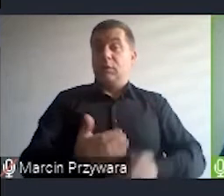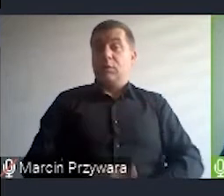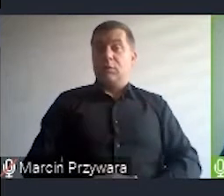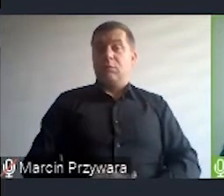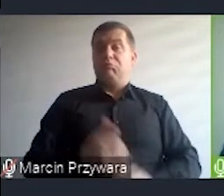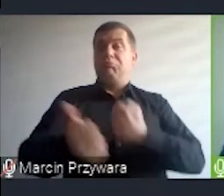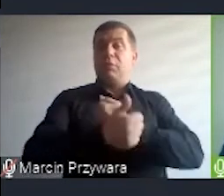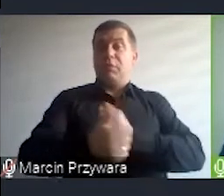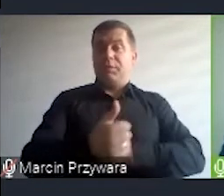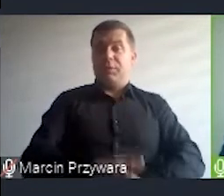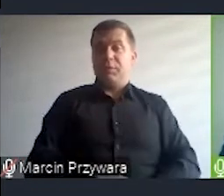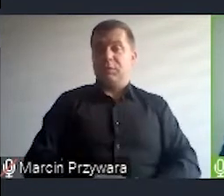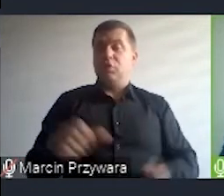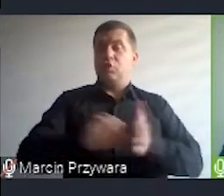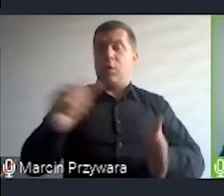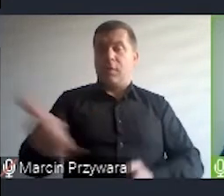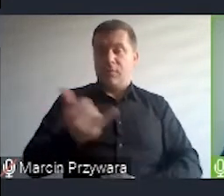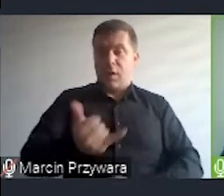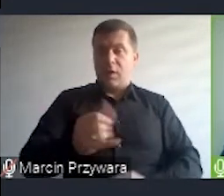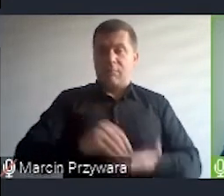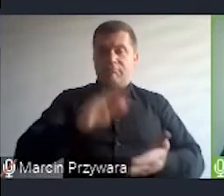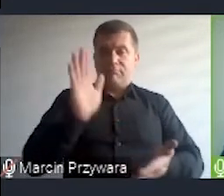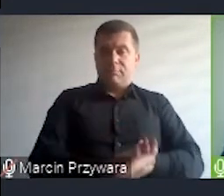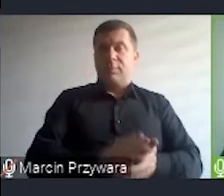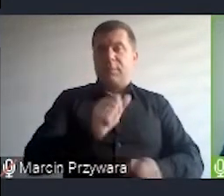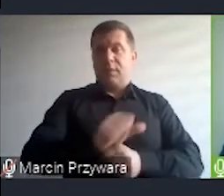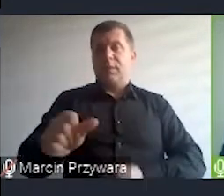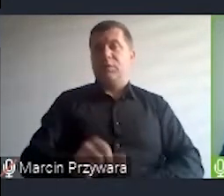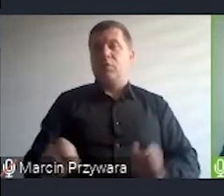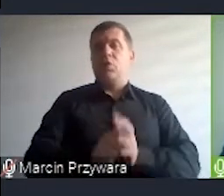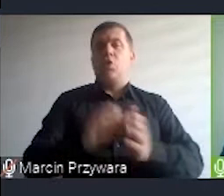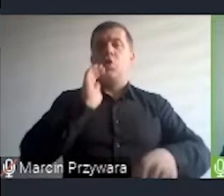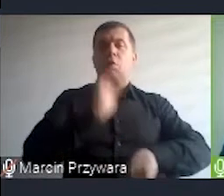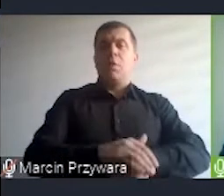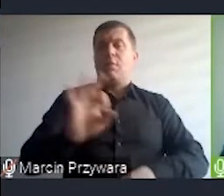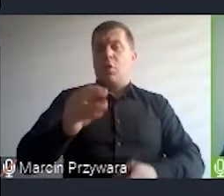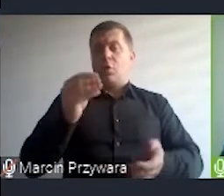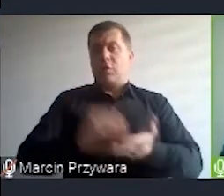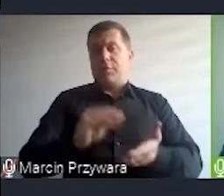Ponieważ środki trwałe wpisane są do umowy o dofinansowanie.